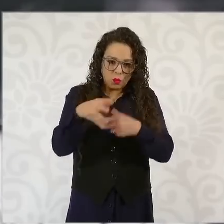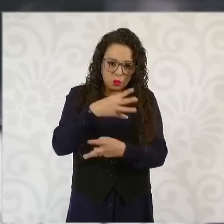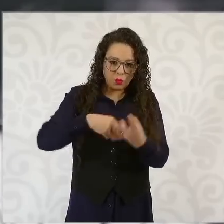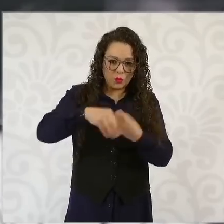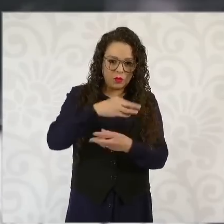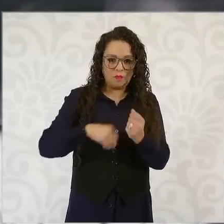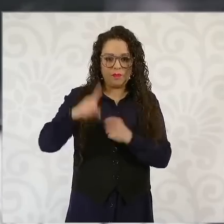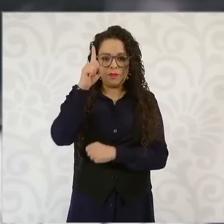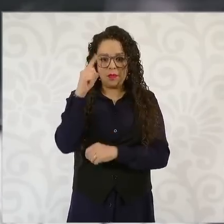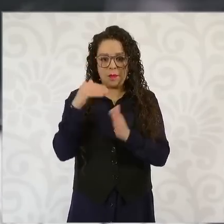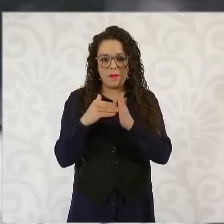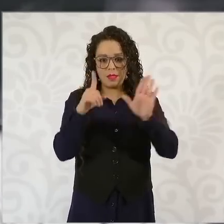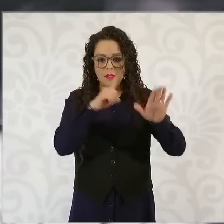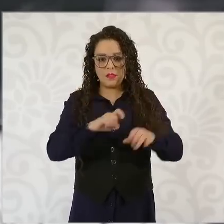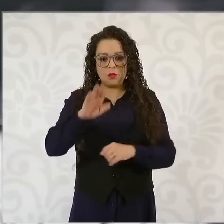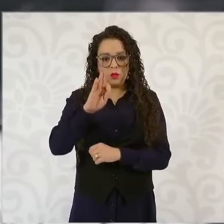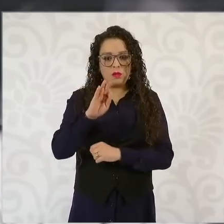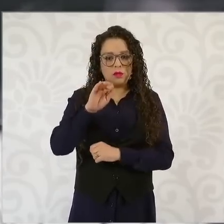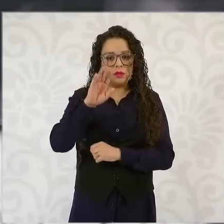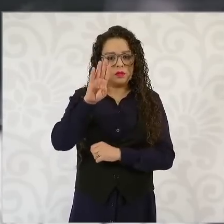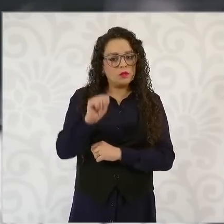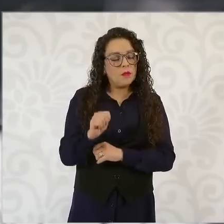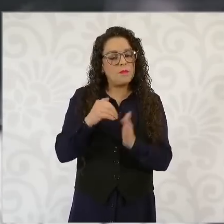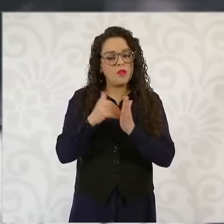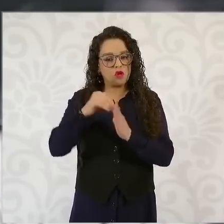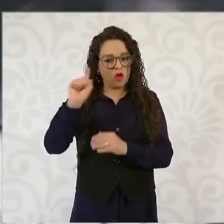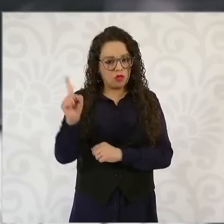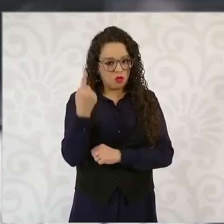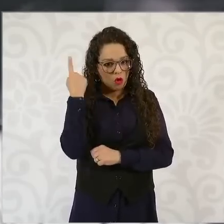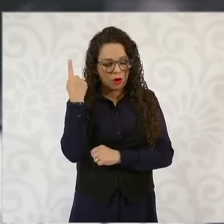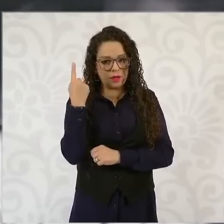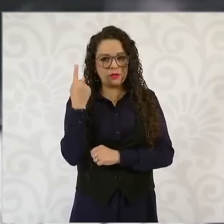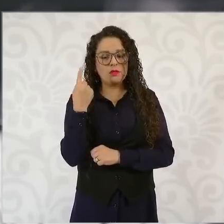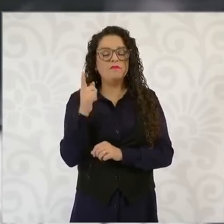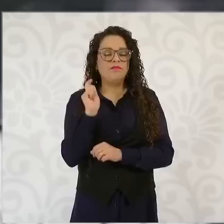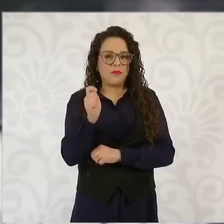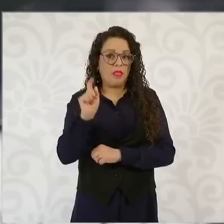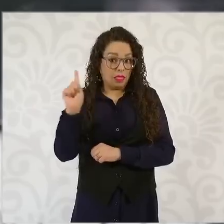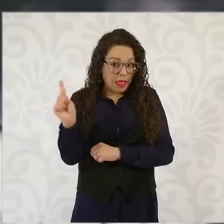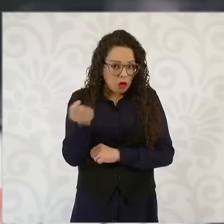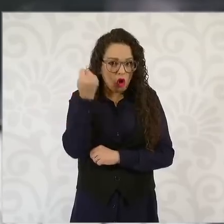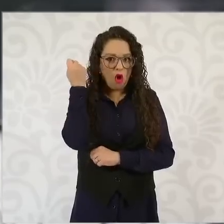millones dólares en infraestructura y desarrollo tecnológico que hemos invertido en conjunto desde